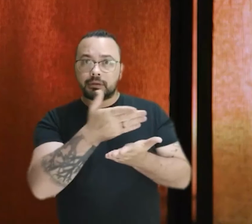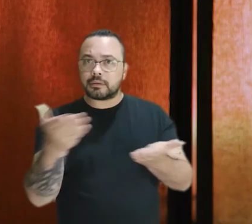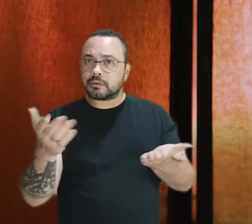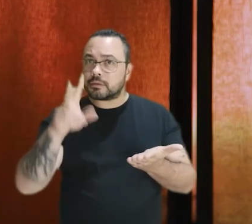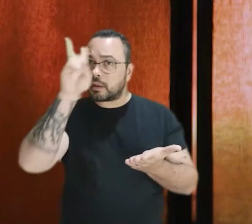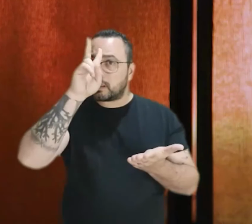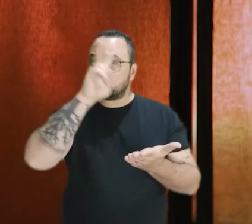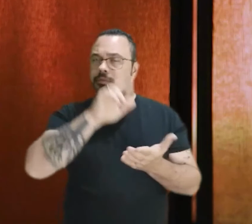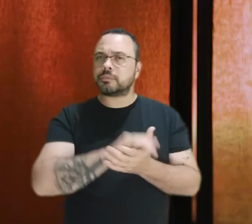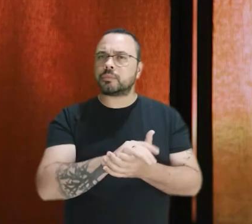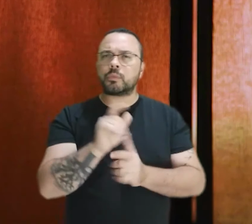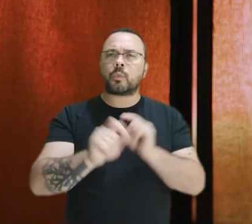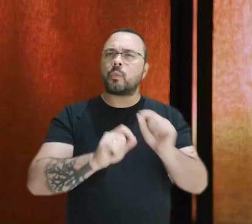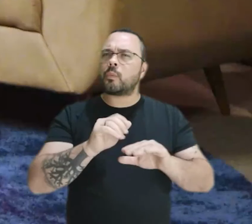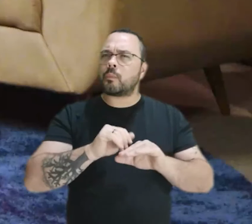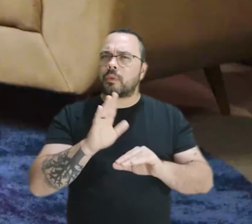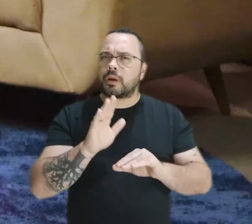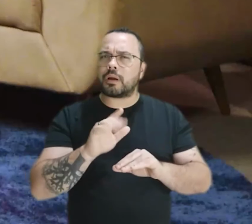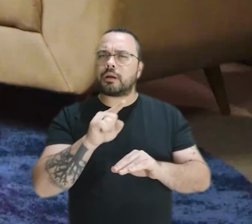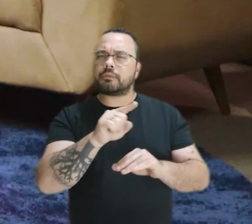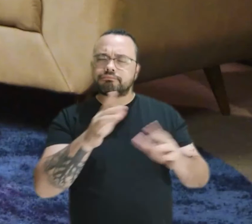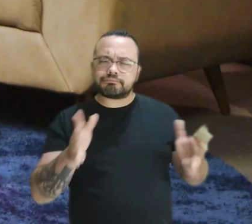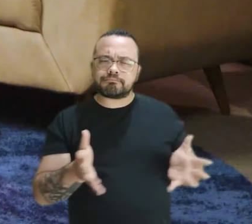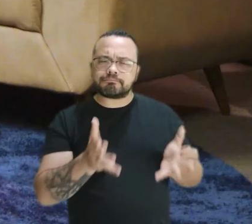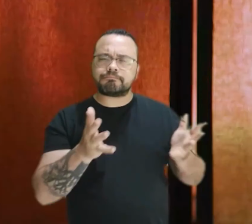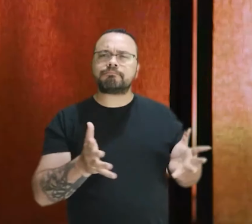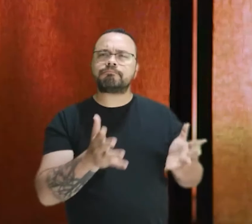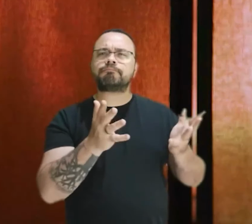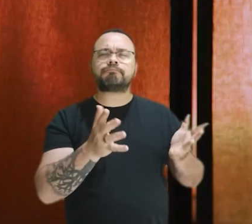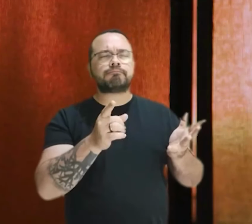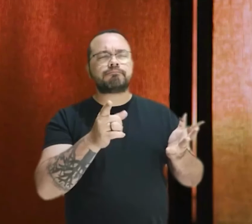tem alguma outra coisa, assim, que te movimente pra escrita?